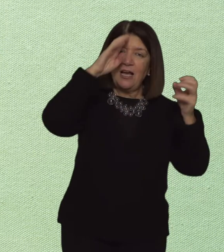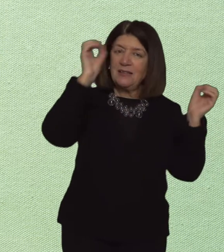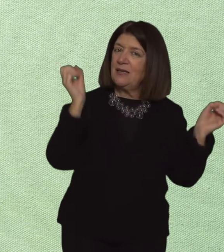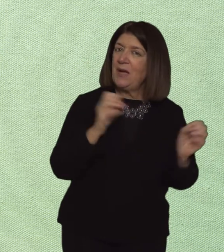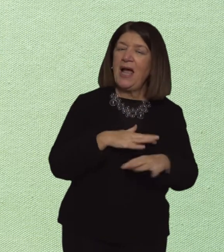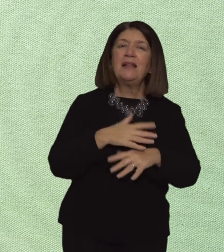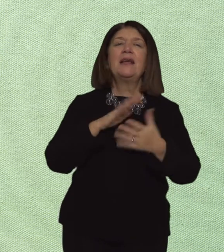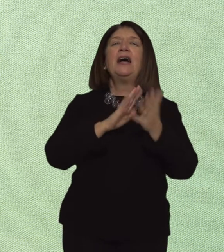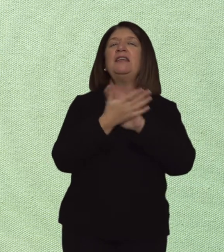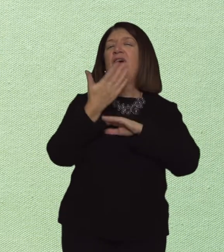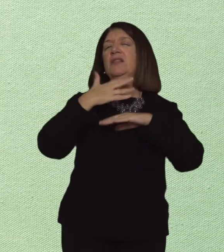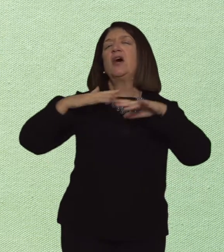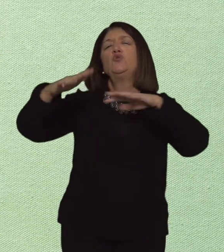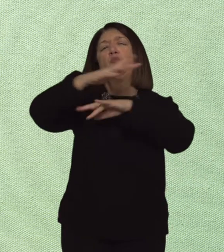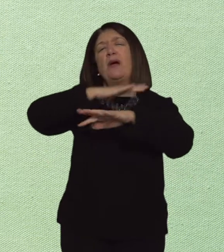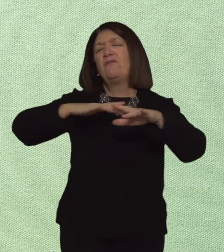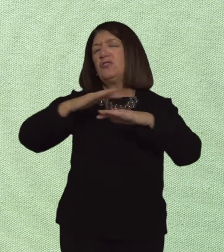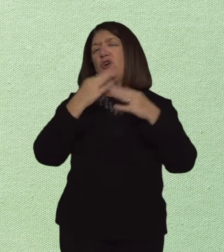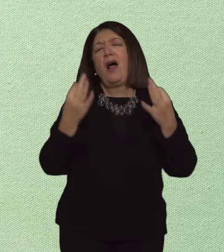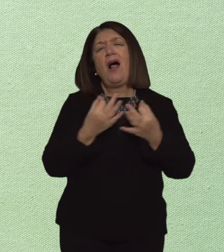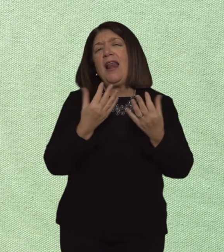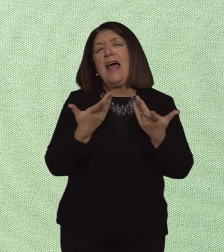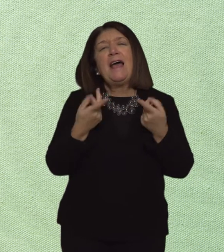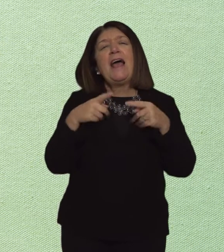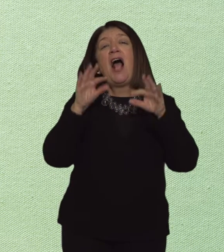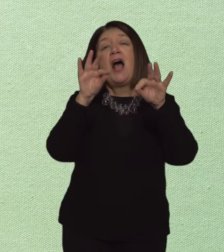Quindi questo ha a che fare con la comunicazione, l'educazione e l'igiene